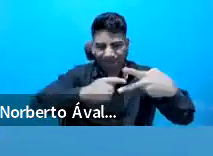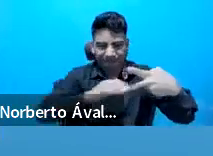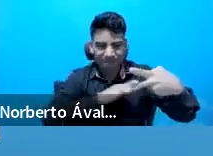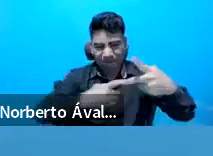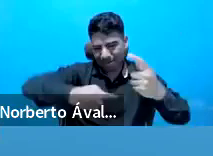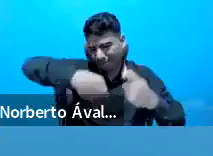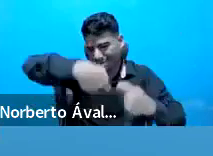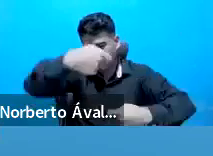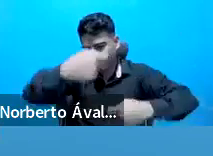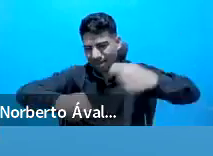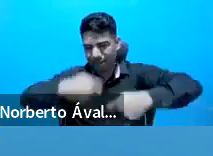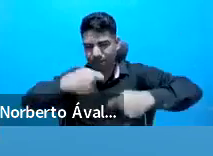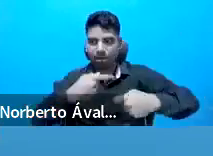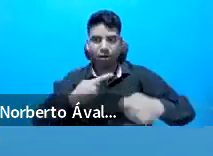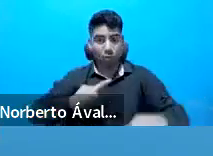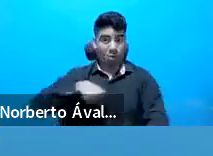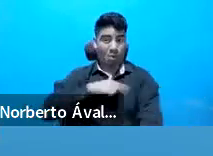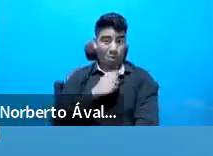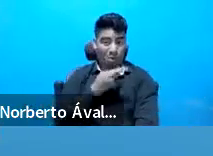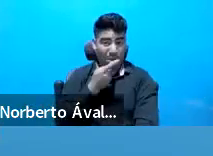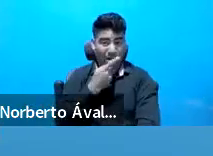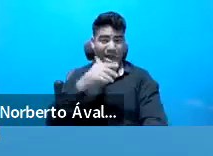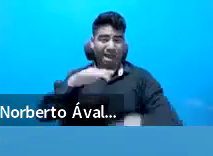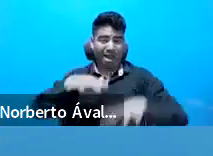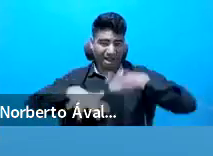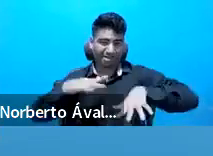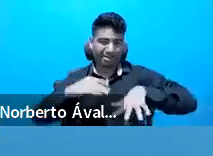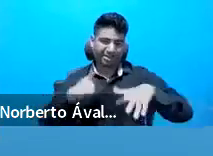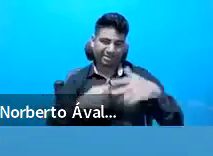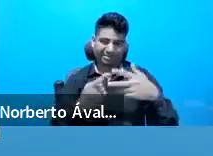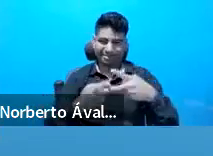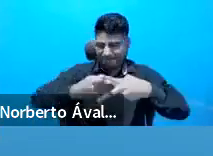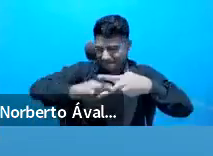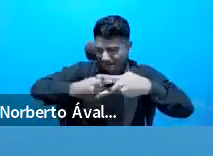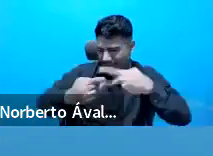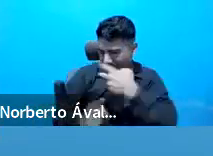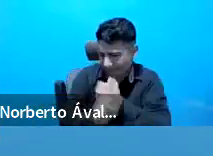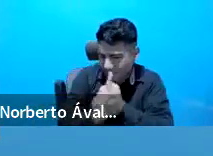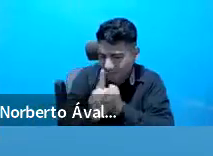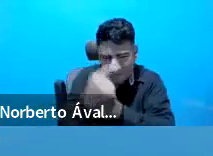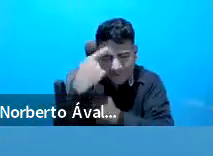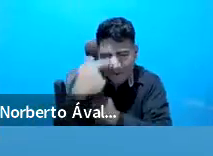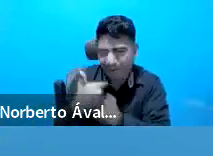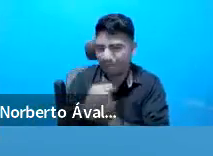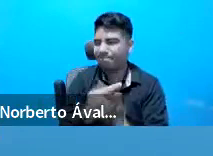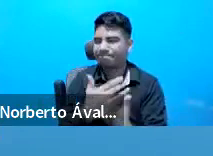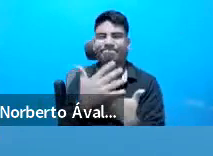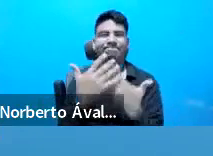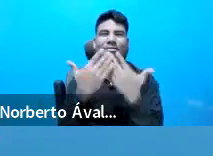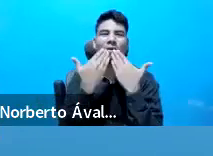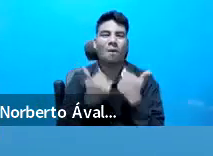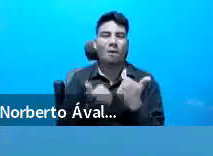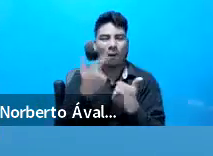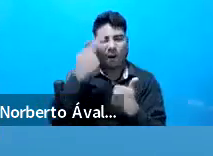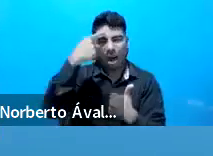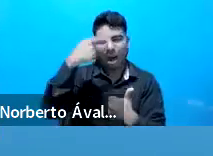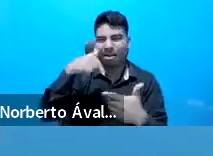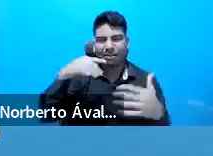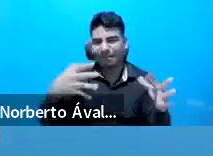a veces no a veces no lo logramos a veces no lo logramos entender , Yo no he y por ejemplo, también son muchos son muy Susceptibles a caer